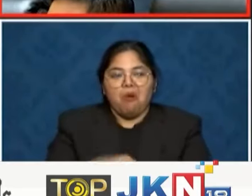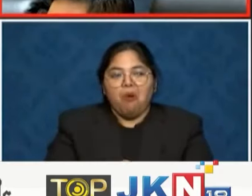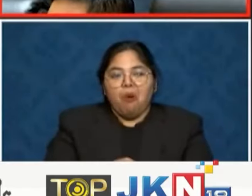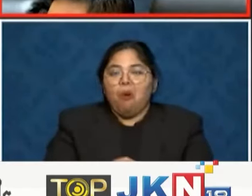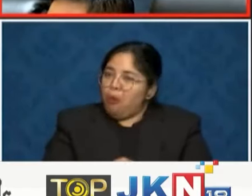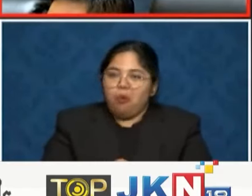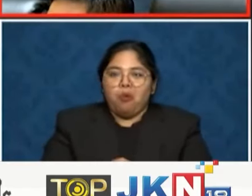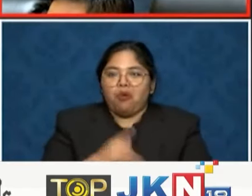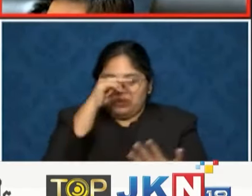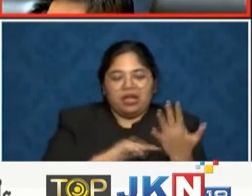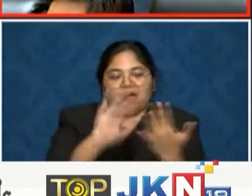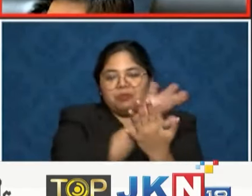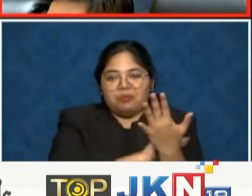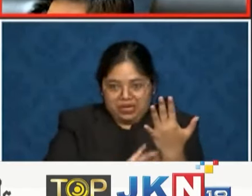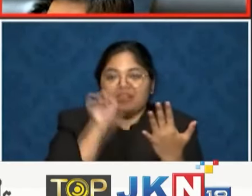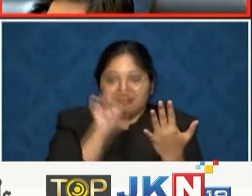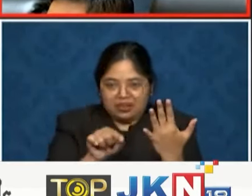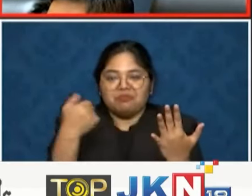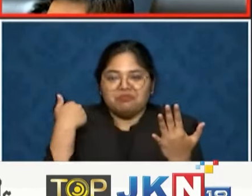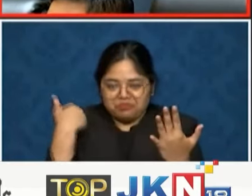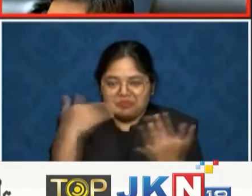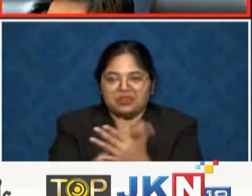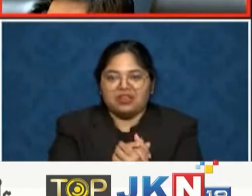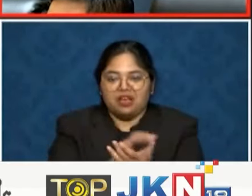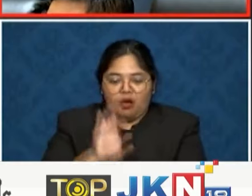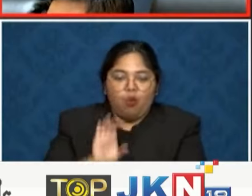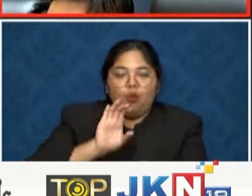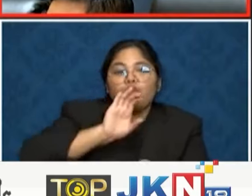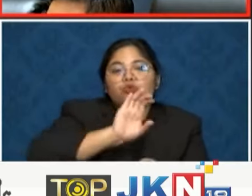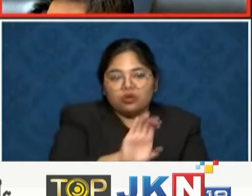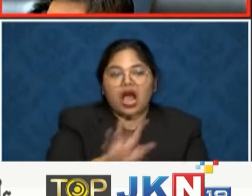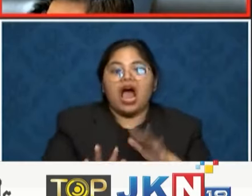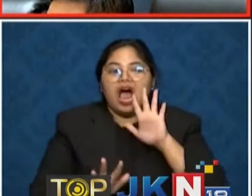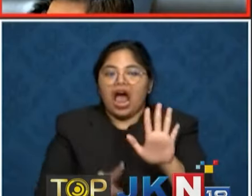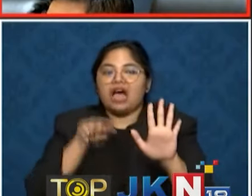คลังบอกว่าตกลงแล้วเนี่ยทุกวันเนี้ยคุณ จ้องแต่แยกเขี้ยวใส่ผู้ว่าการธนาคารแห่ง